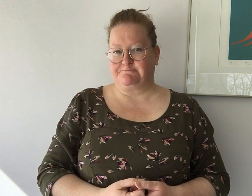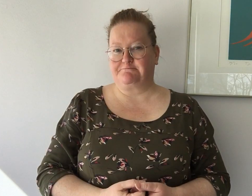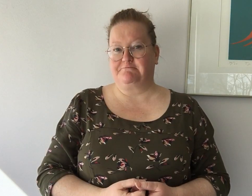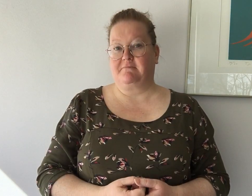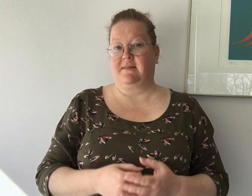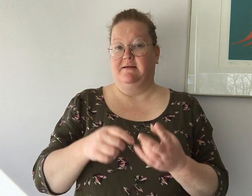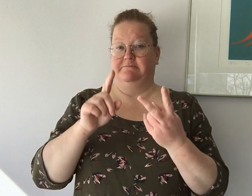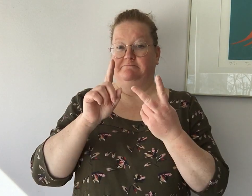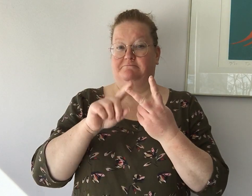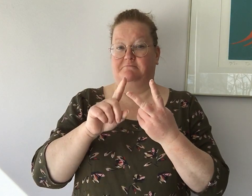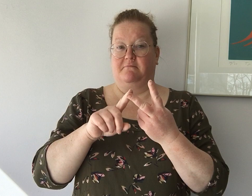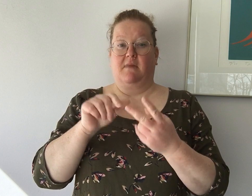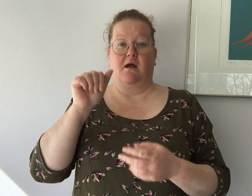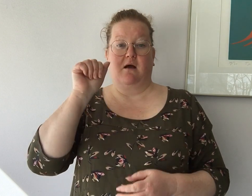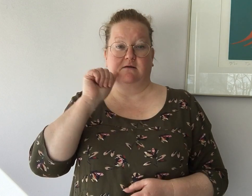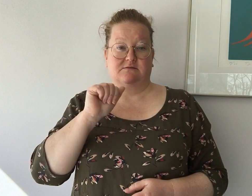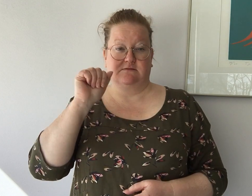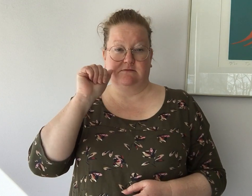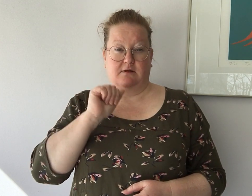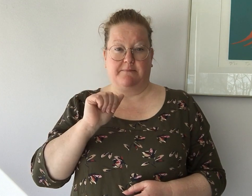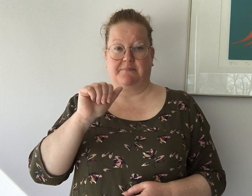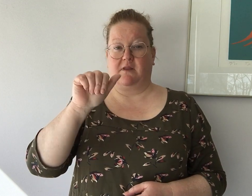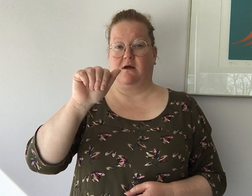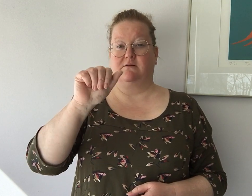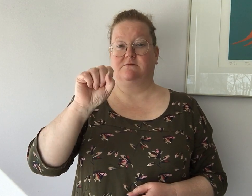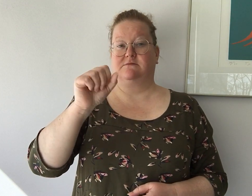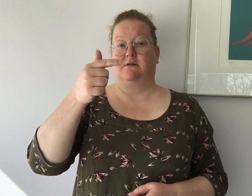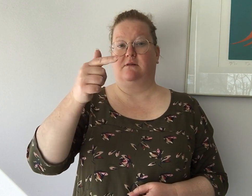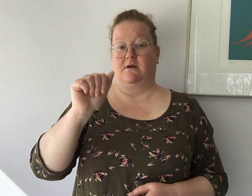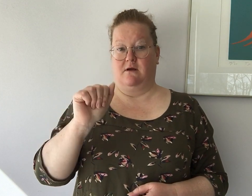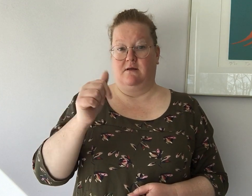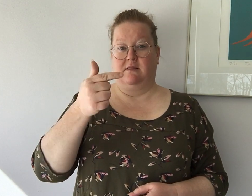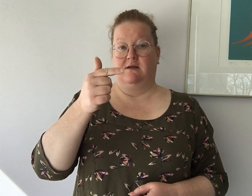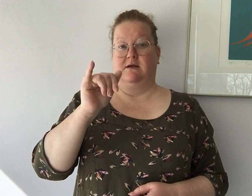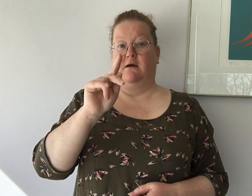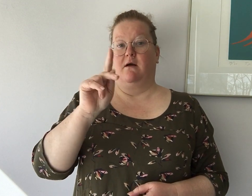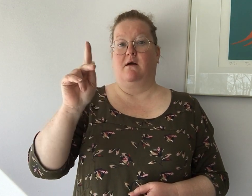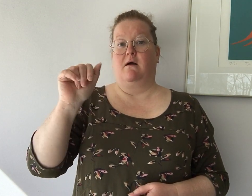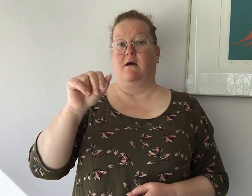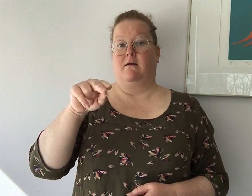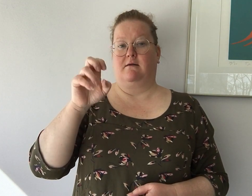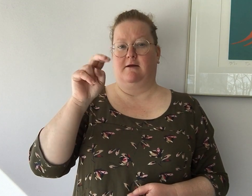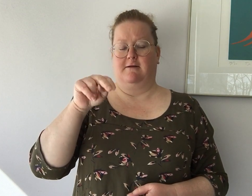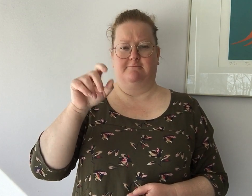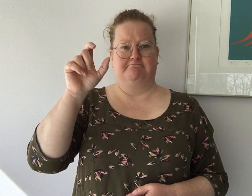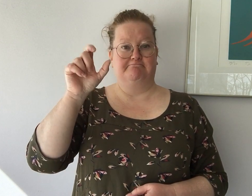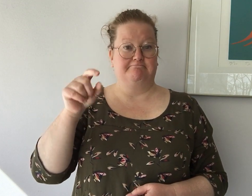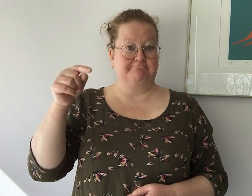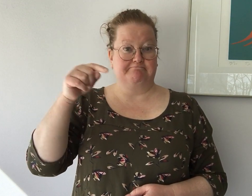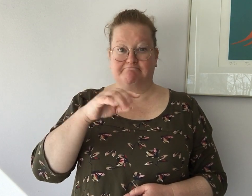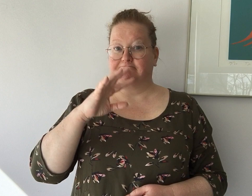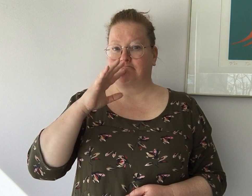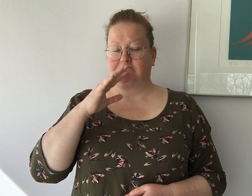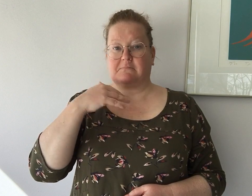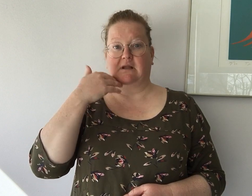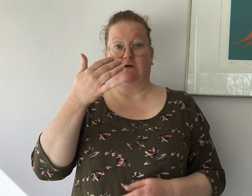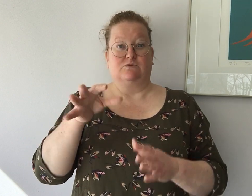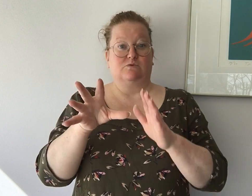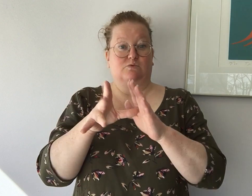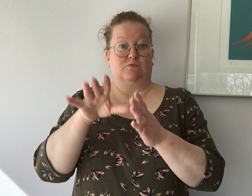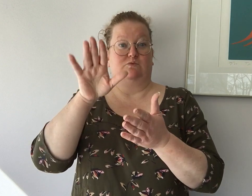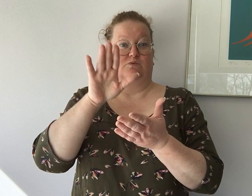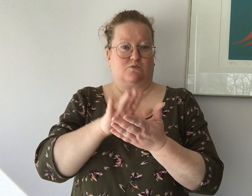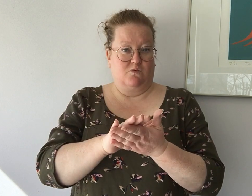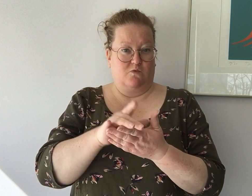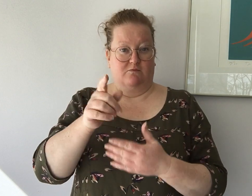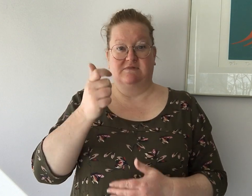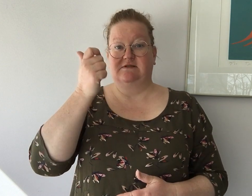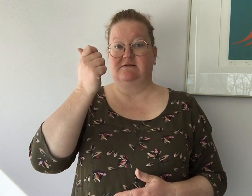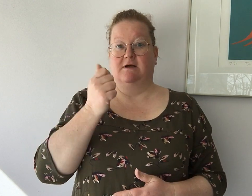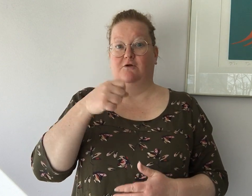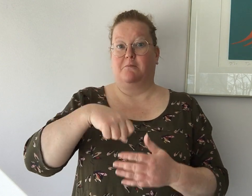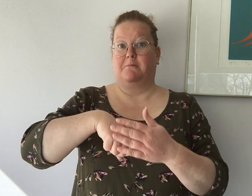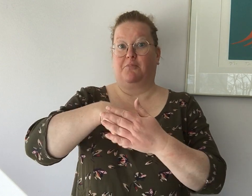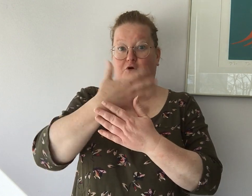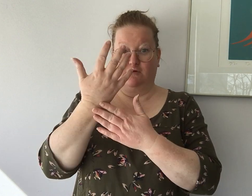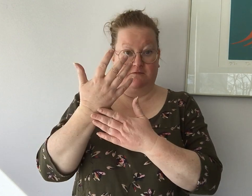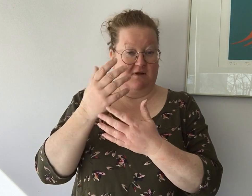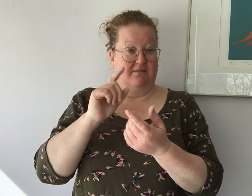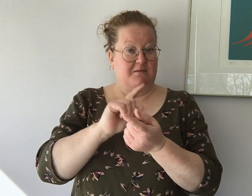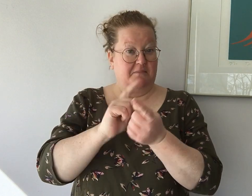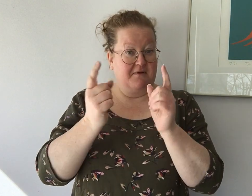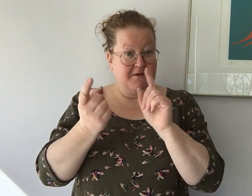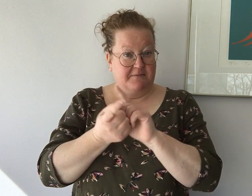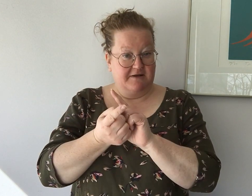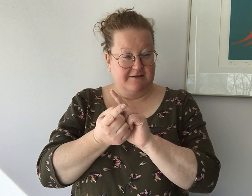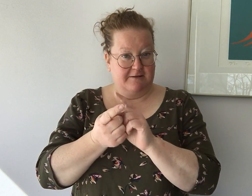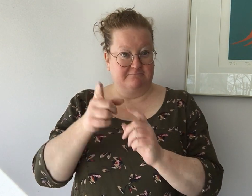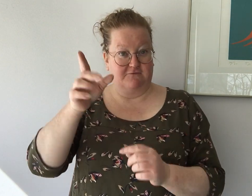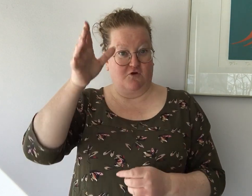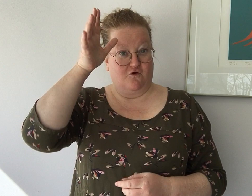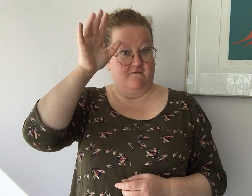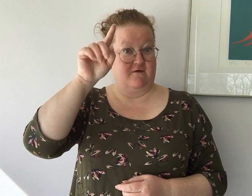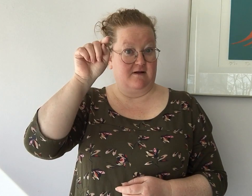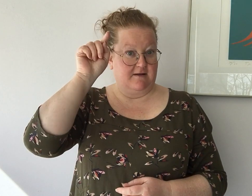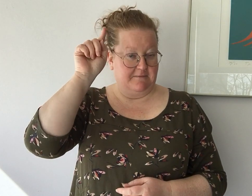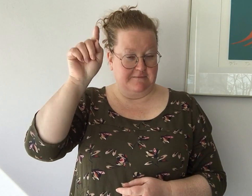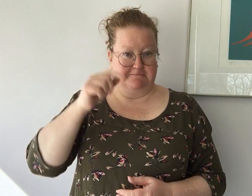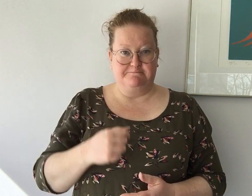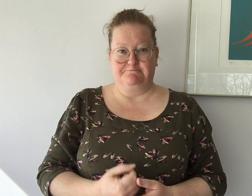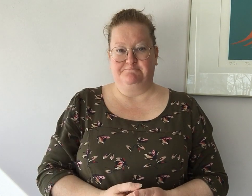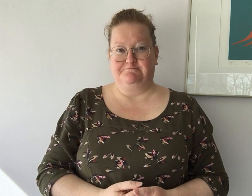Asta Tikkanen kertoo pohjoismaisesta seniorien tapaamisesta Rovaniemellä syyskuussa.